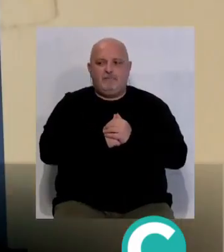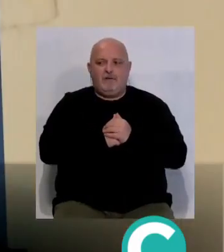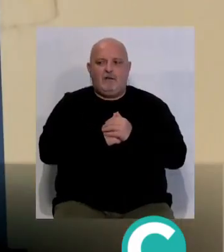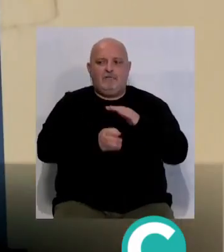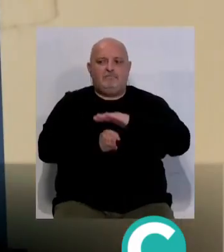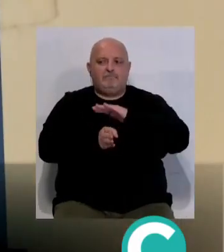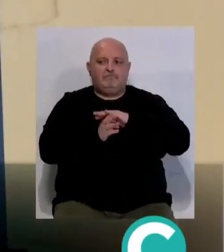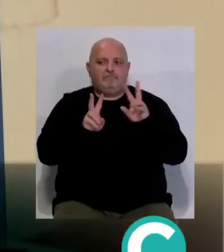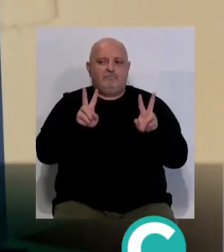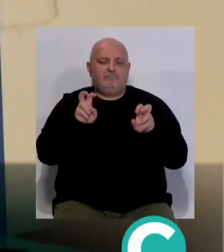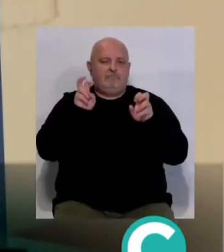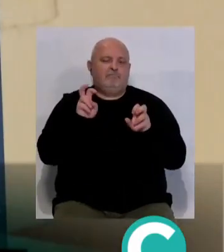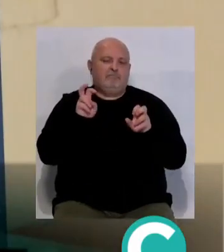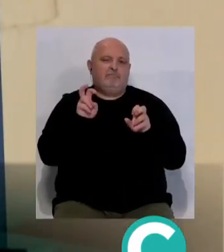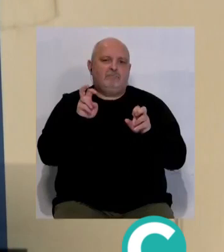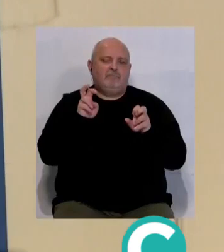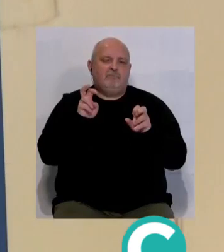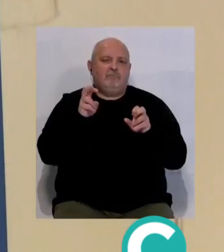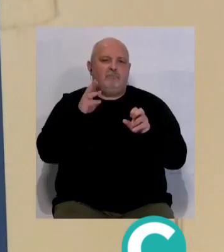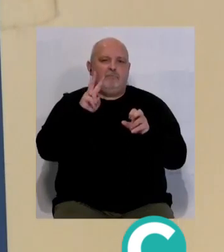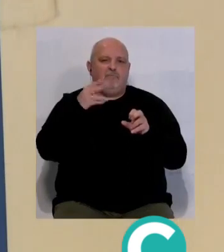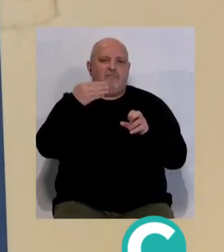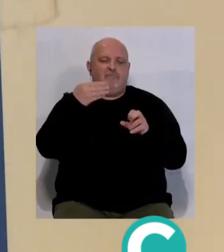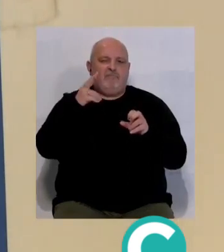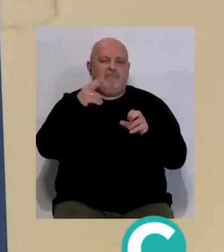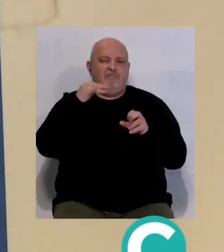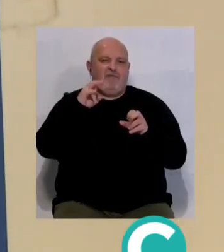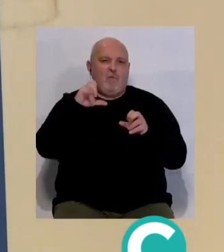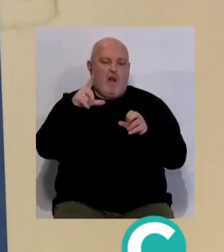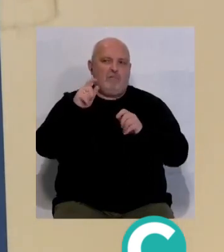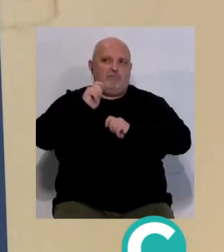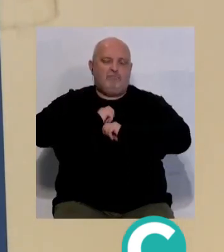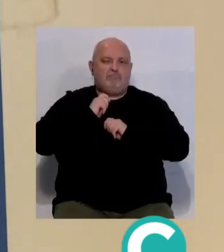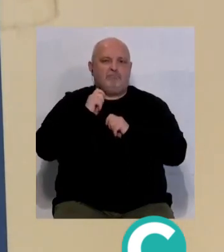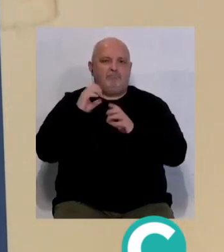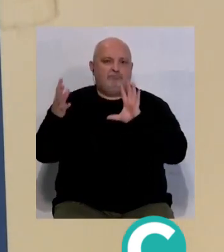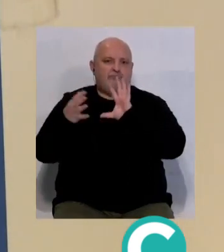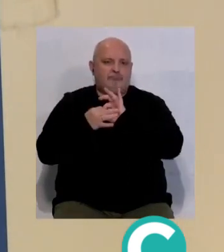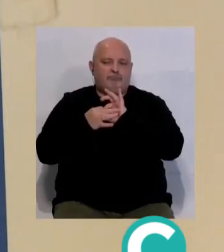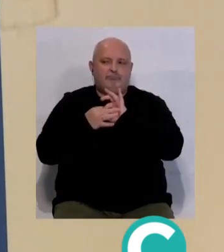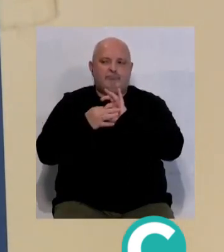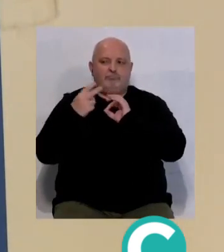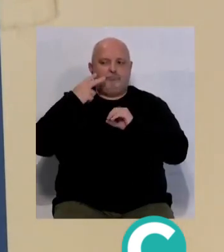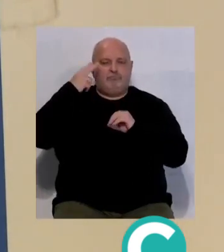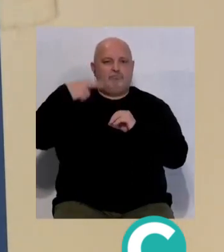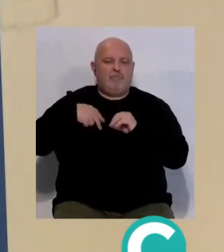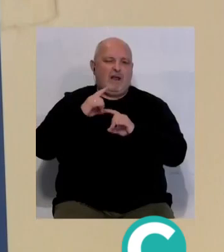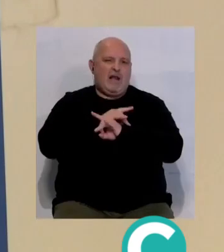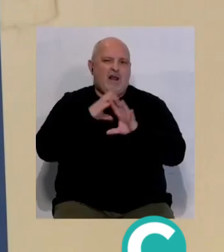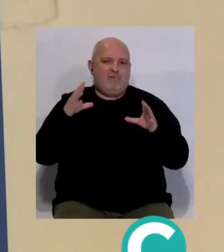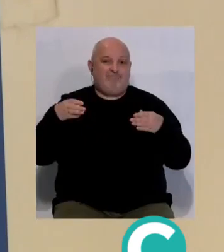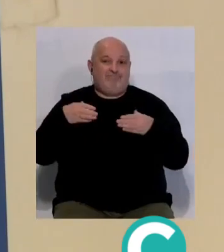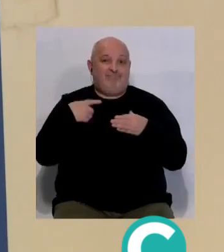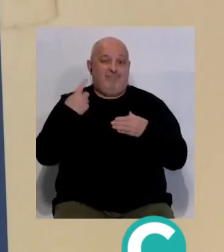mano de de bal nos va a permitir lógicamente también eh tener más claro que lo que estamos